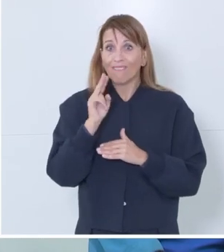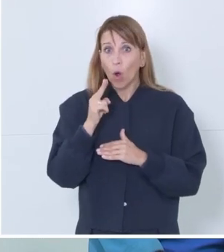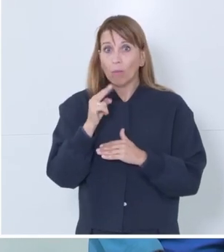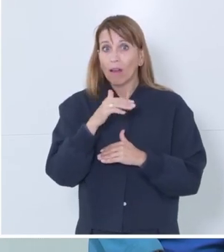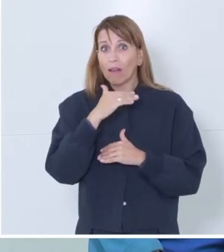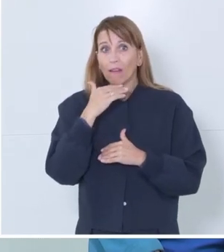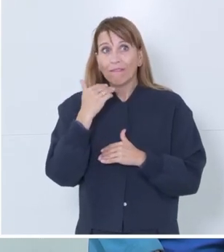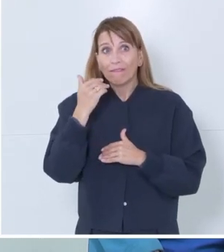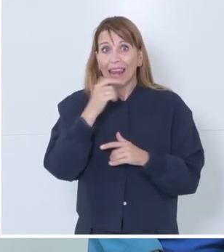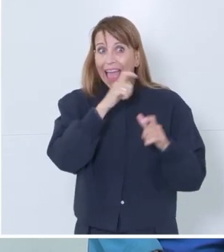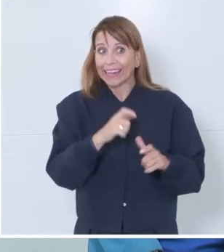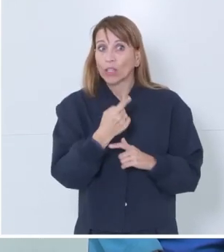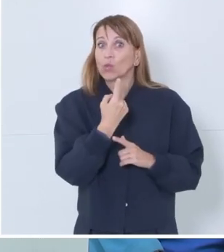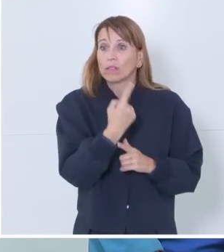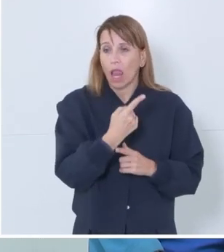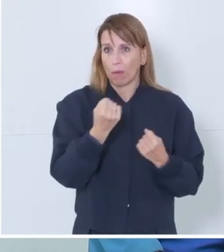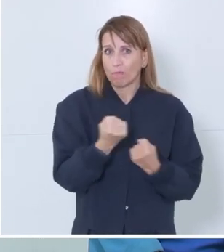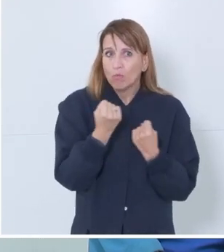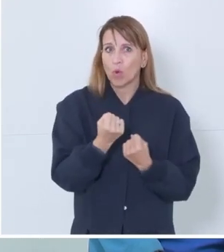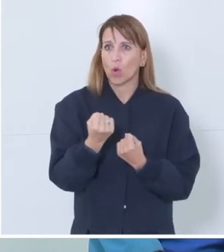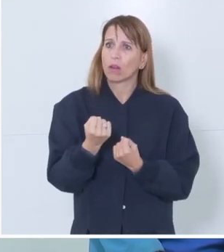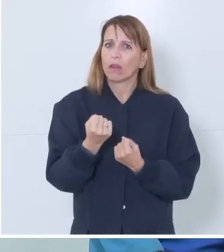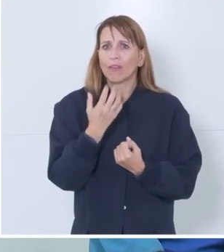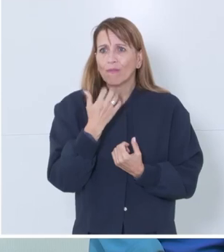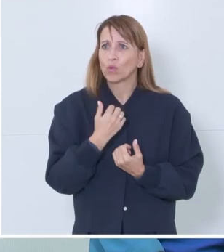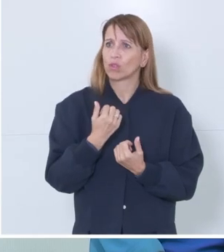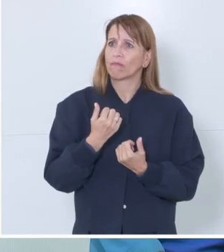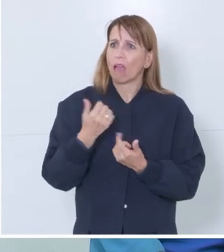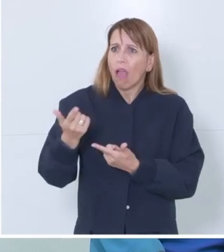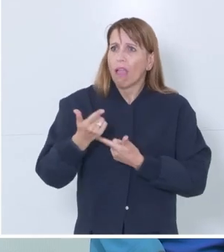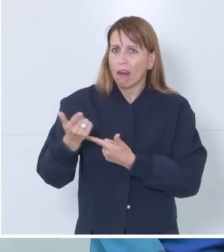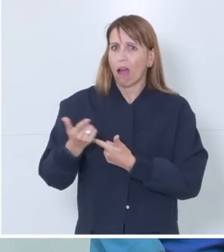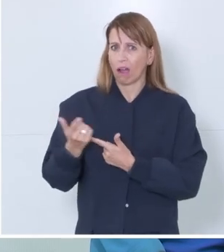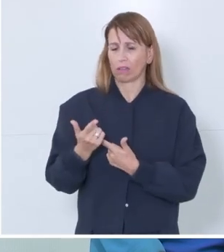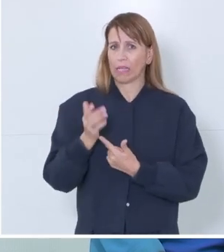bemühen Zivildiener zu bekommen. Wir haben hier mittlerweile ein sehr ausgewogenes Verhältnis